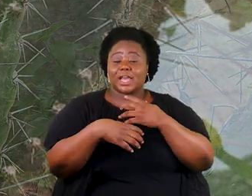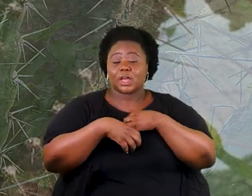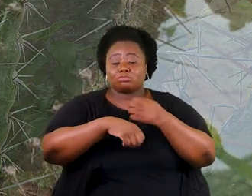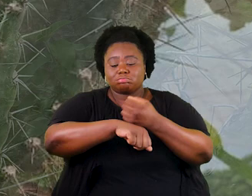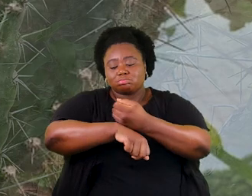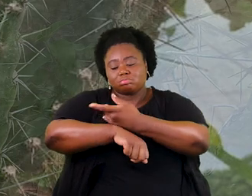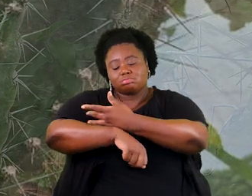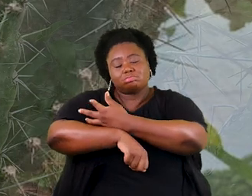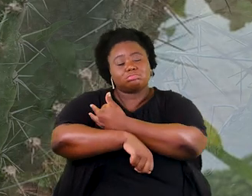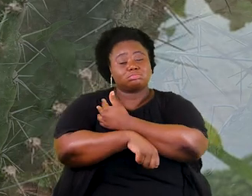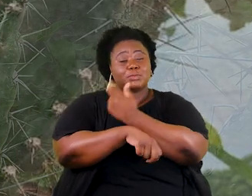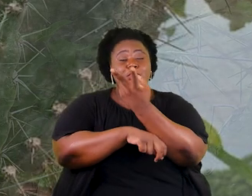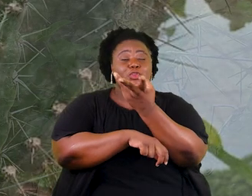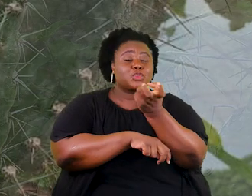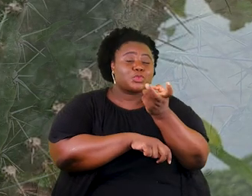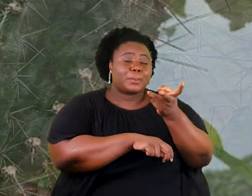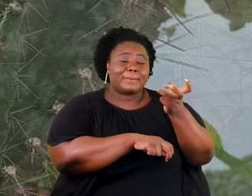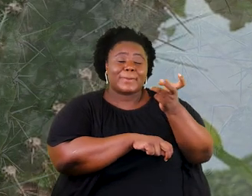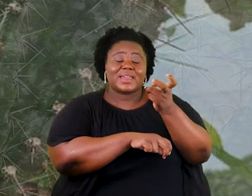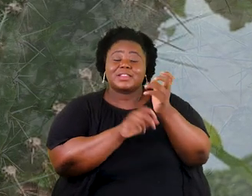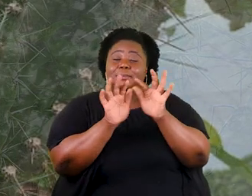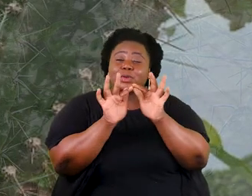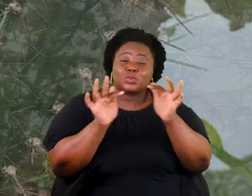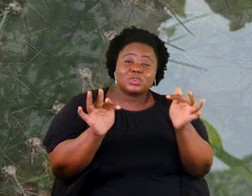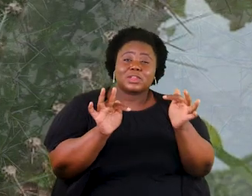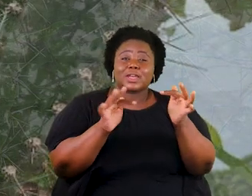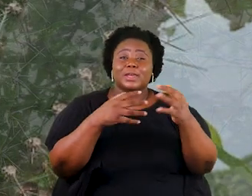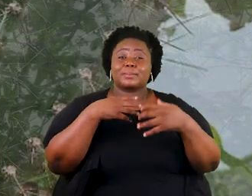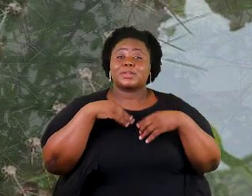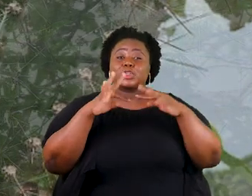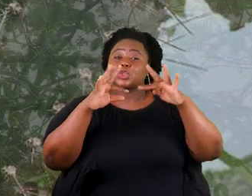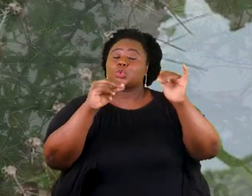de perceber as sutilezas dos gestos infantis.